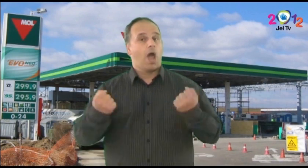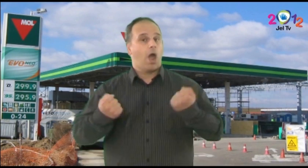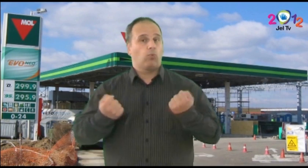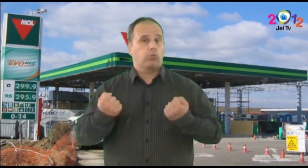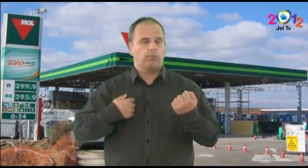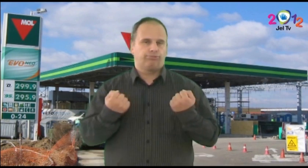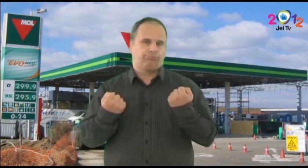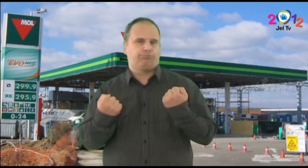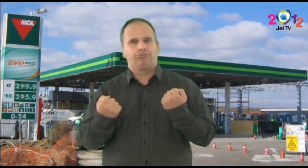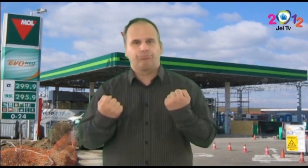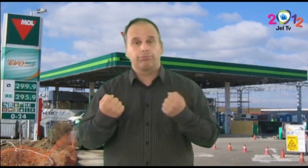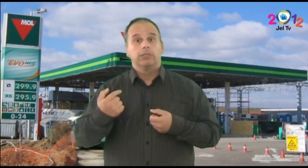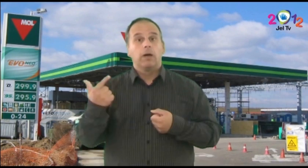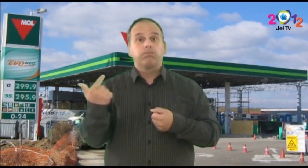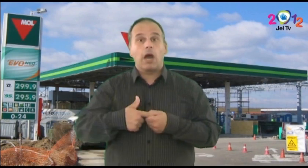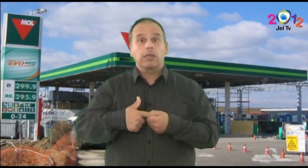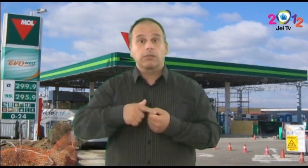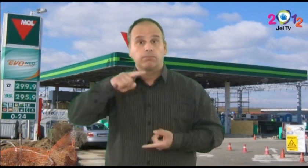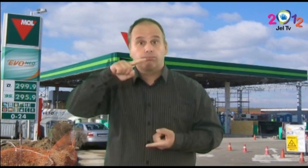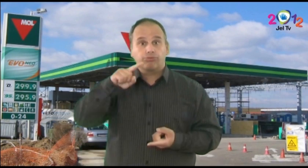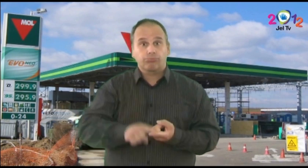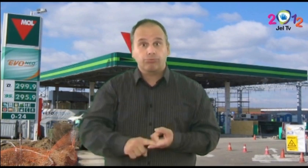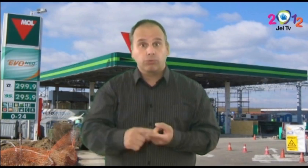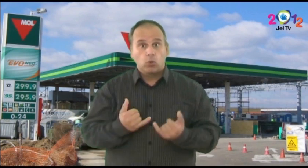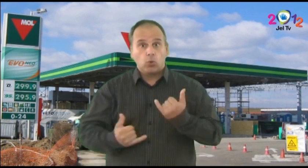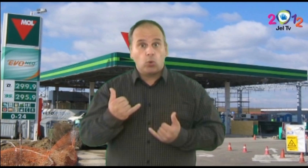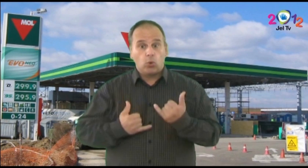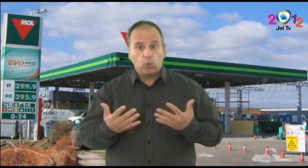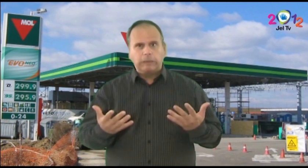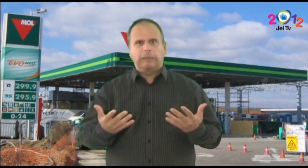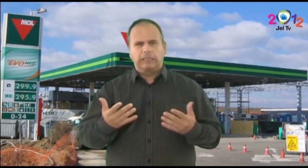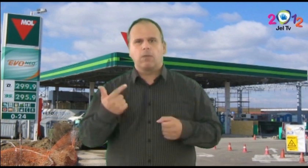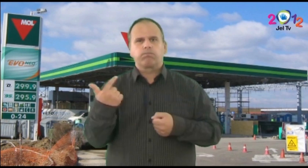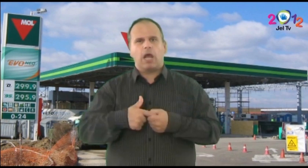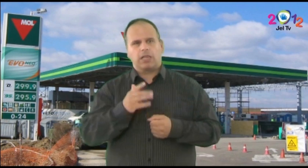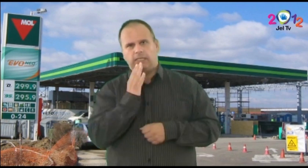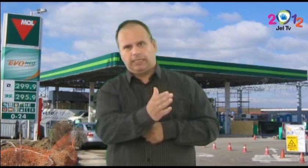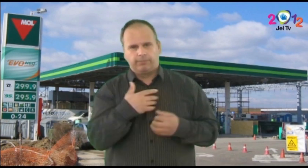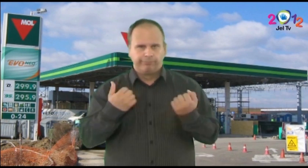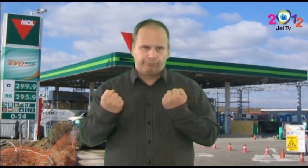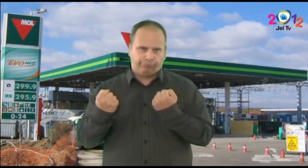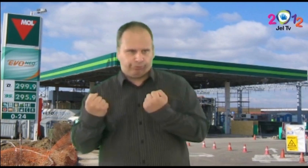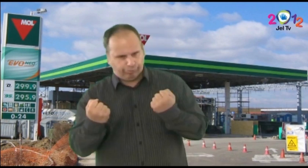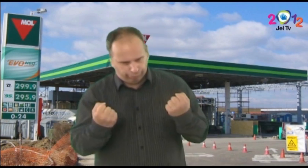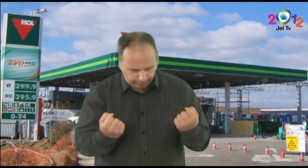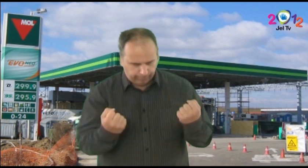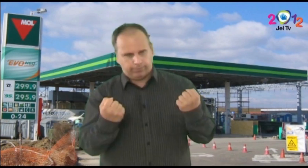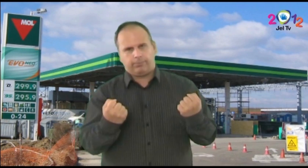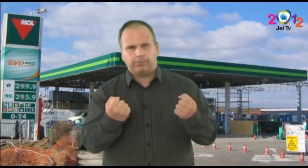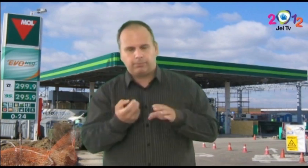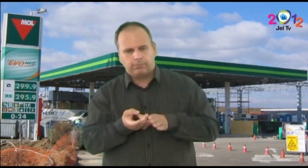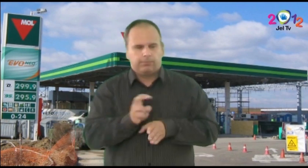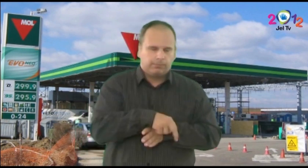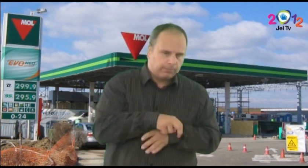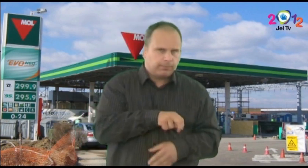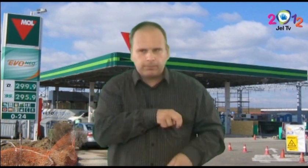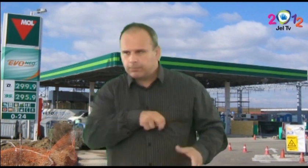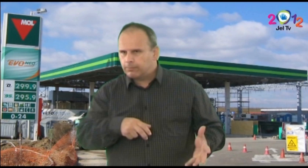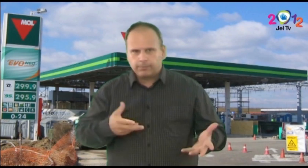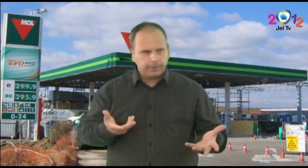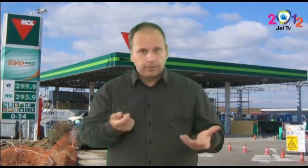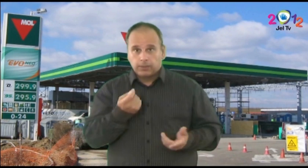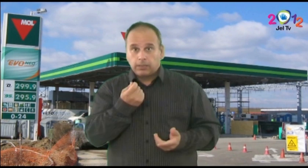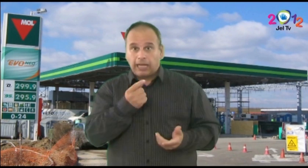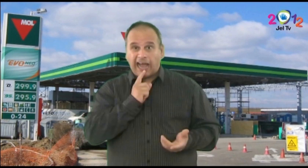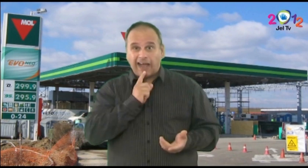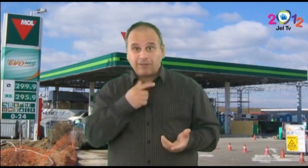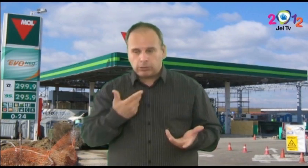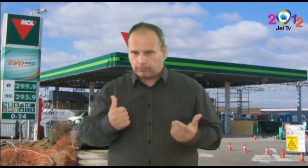Autóval mentem, benzinem elfogyott. Irány a benzinkút. Kiszálltam. Kevés a pénzem.